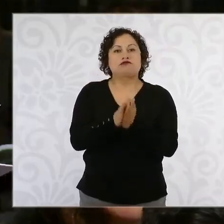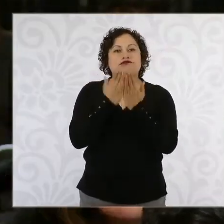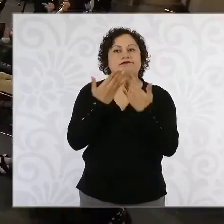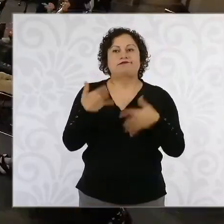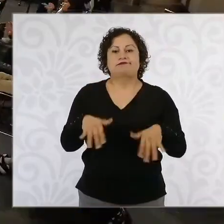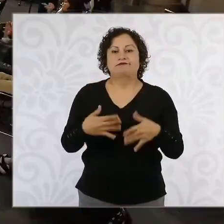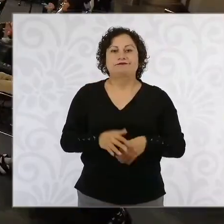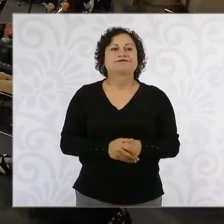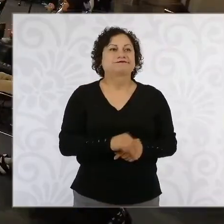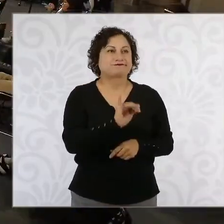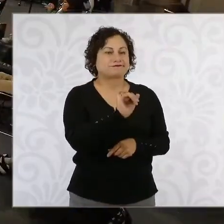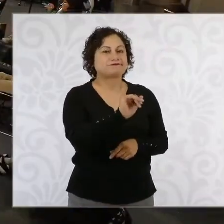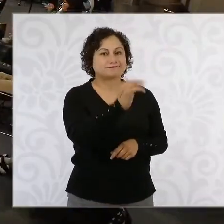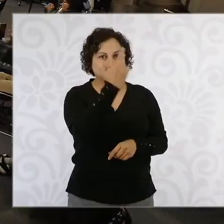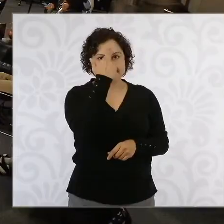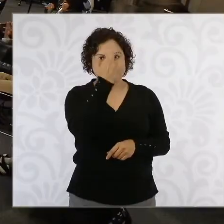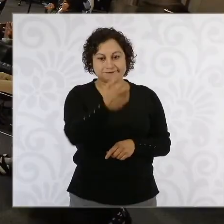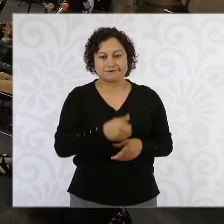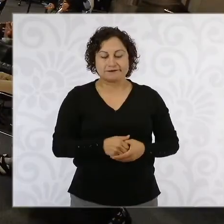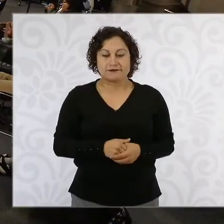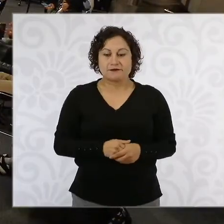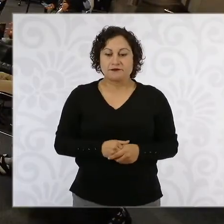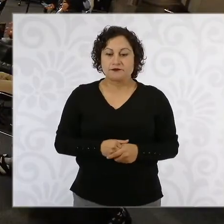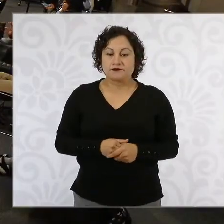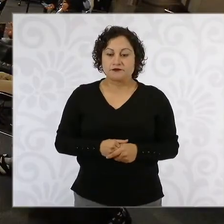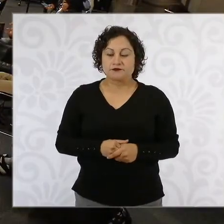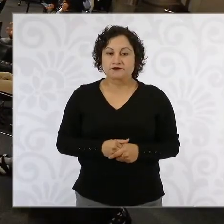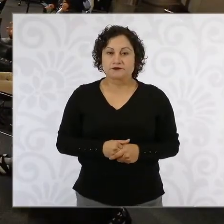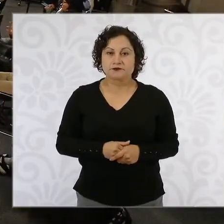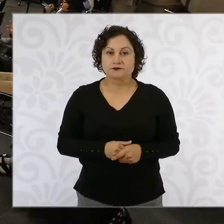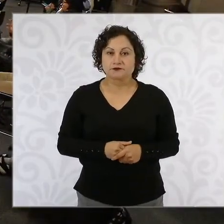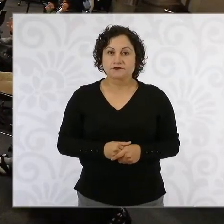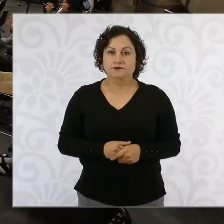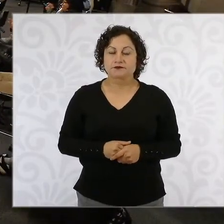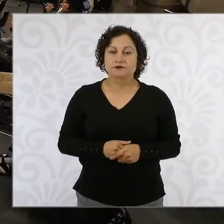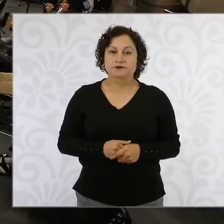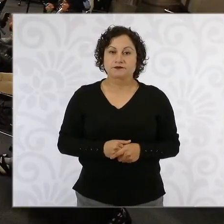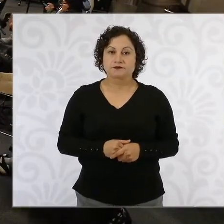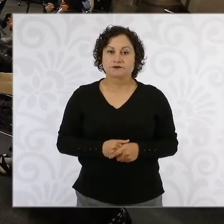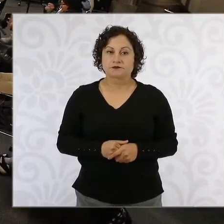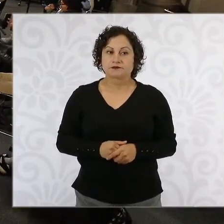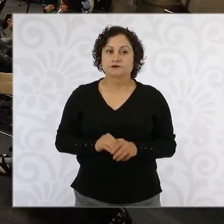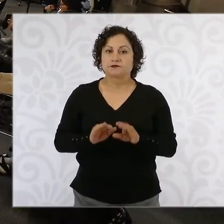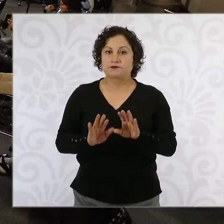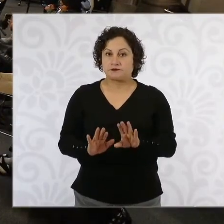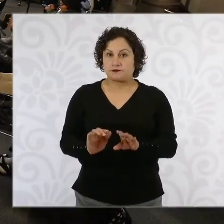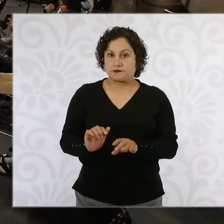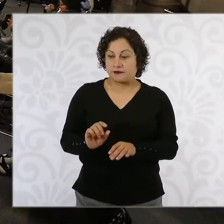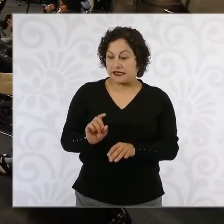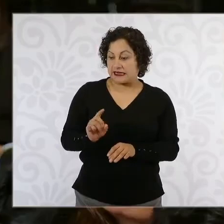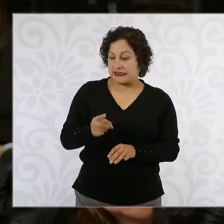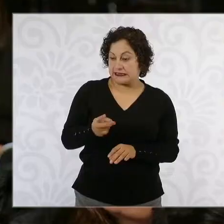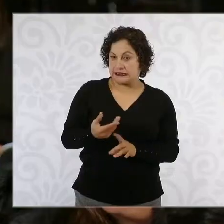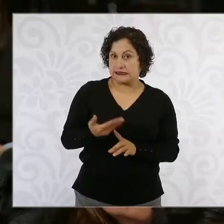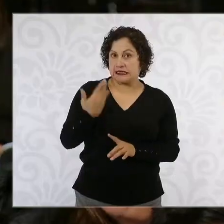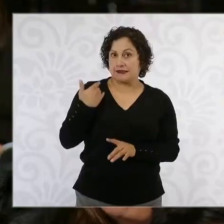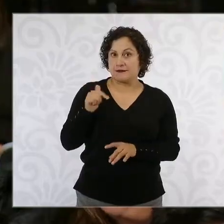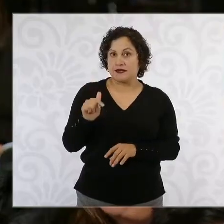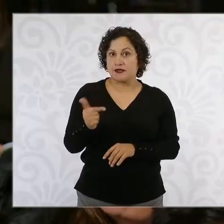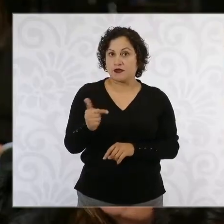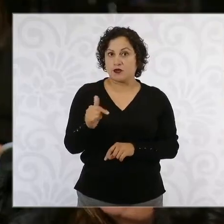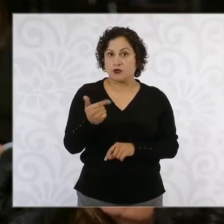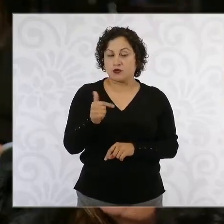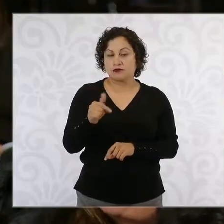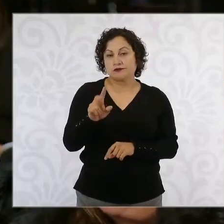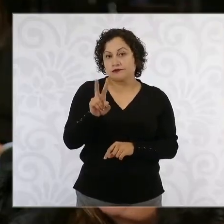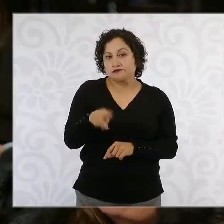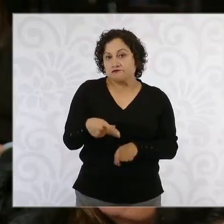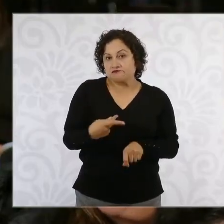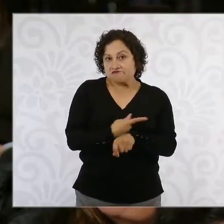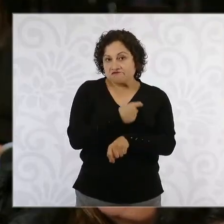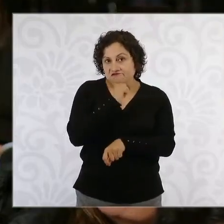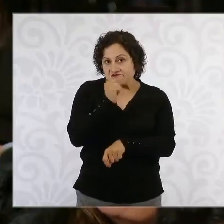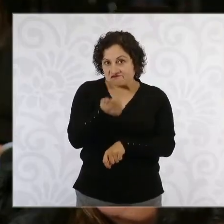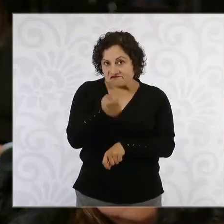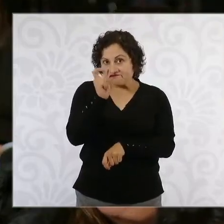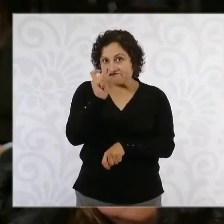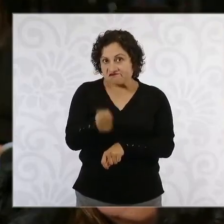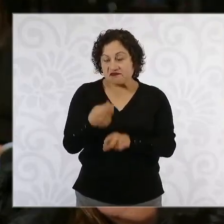es correcto y el pasado 12 de diciembre pues pasó sin pena ni gloria y se cumplieron 26 años